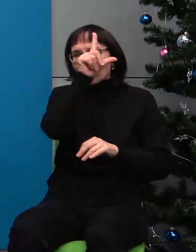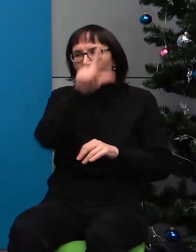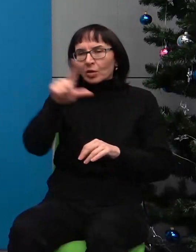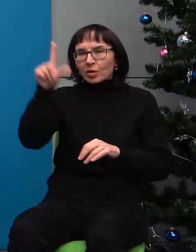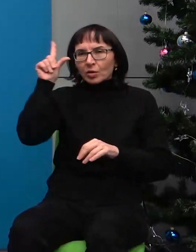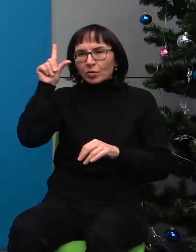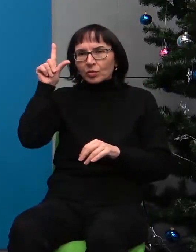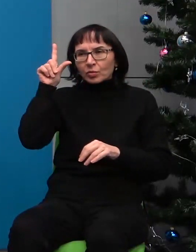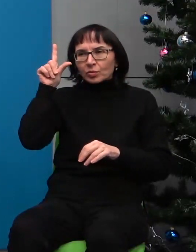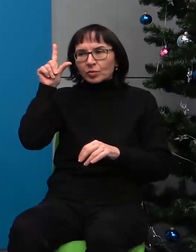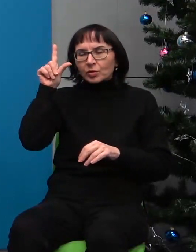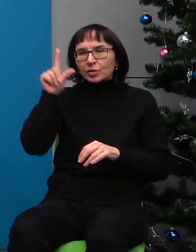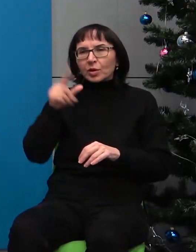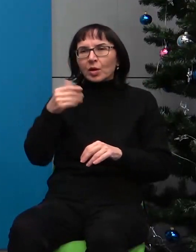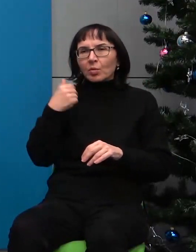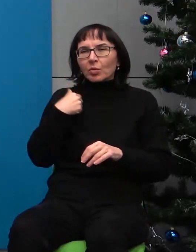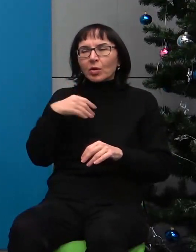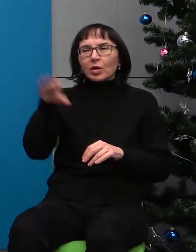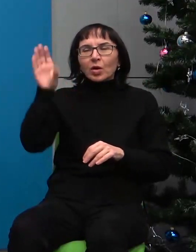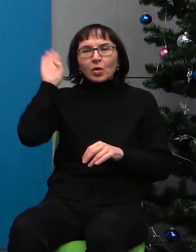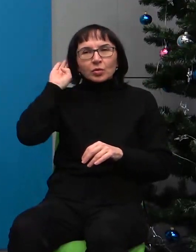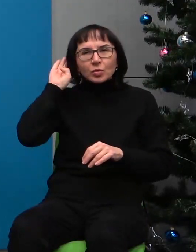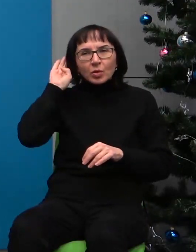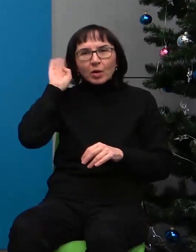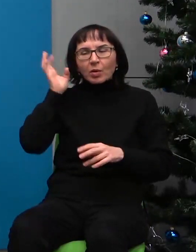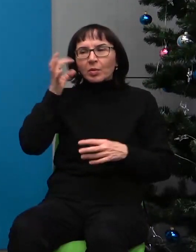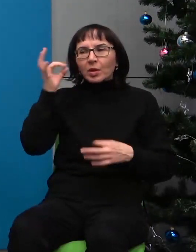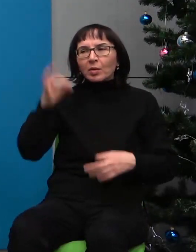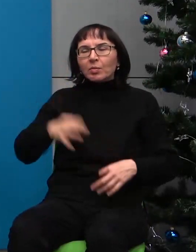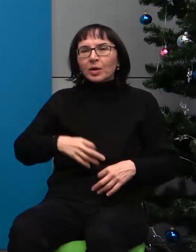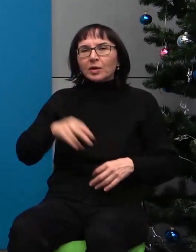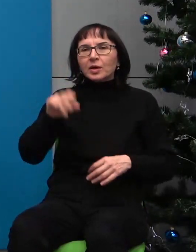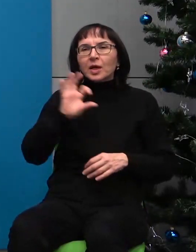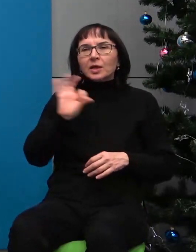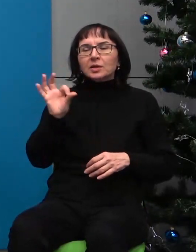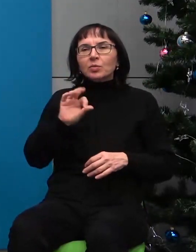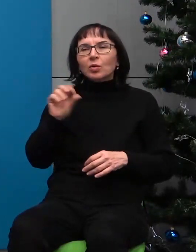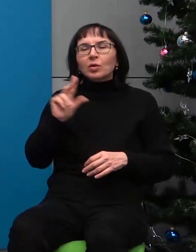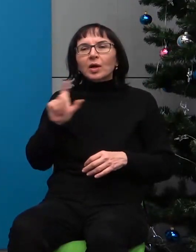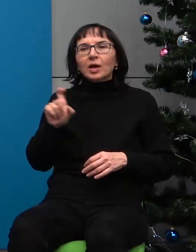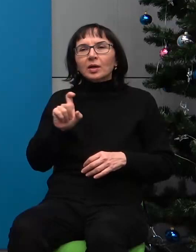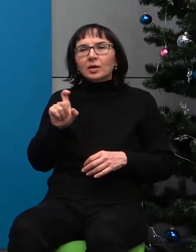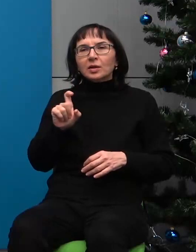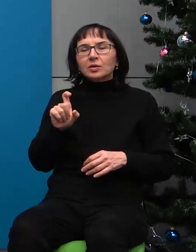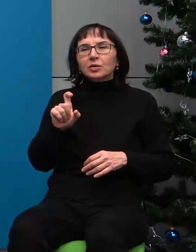Jak ja słuchałem na przykład pani Simon-Kardasz, która z taką niezwykłą godnością i taką odwagą